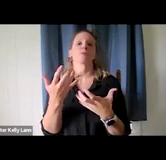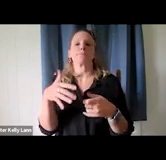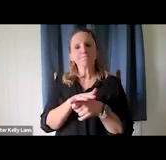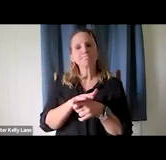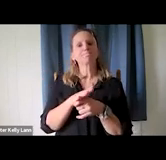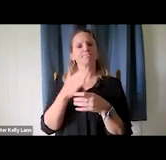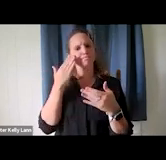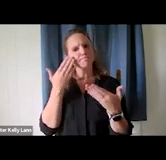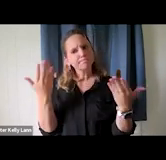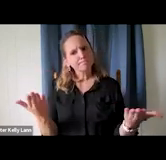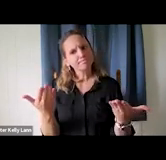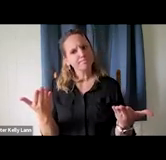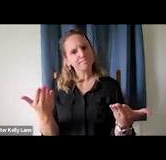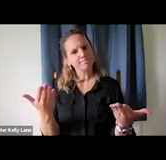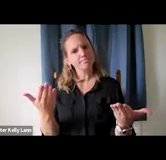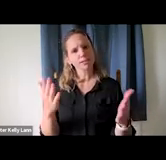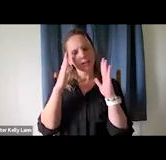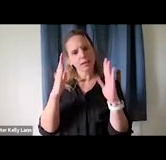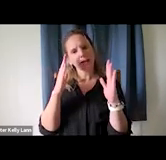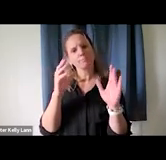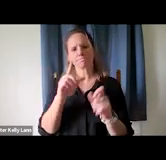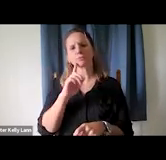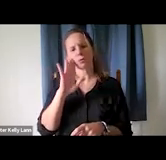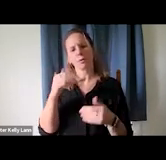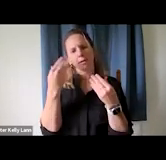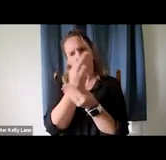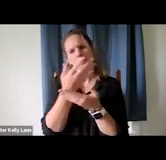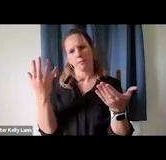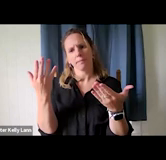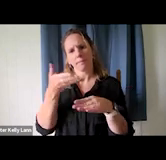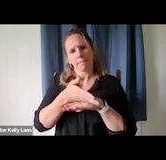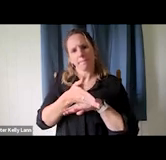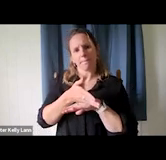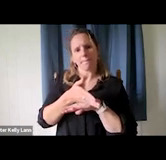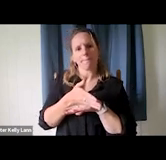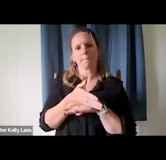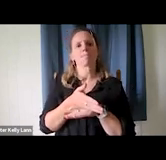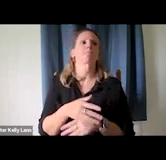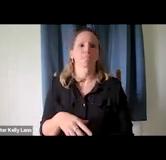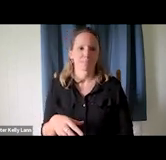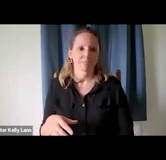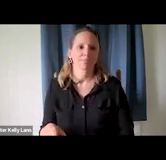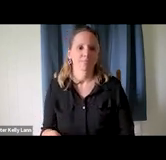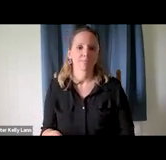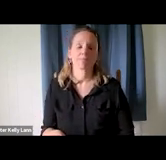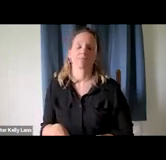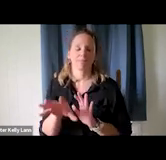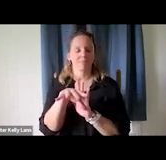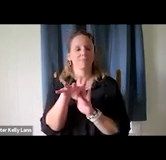y escuchar a las panelistas, tendrán las diapositivas después del seminario web. La grabación estará disponible dentro de una semana